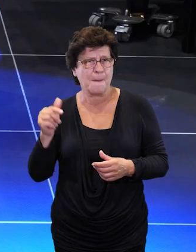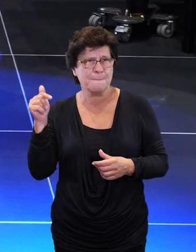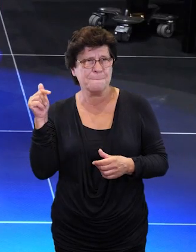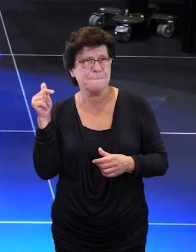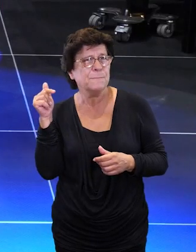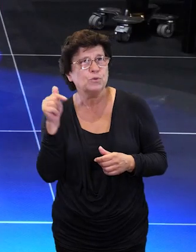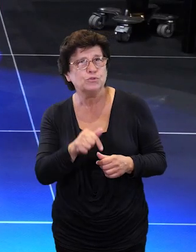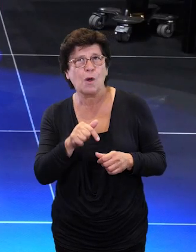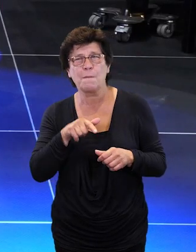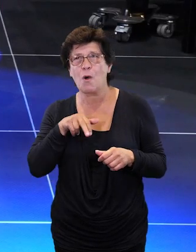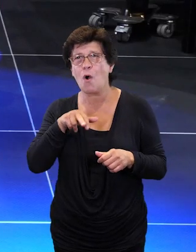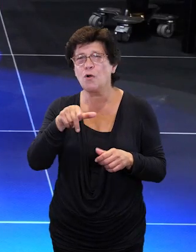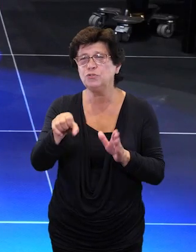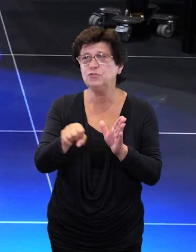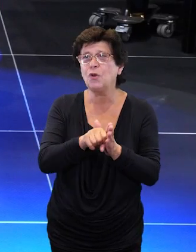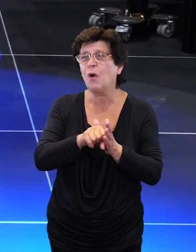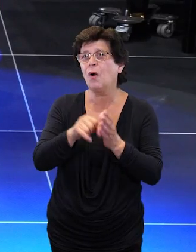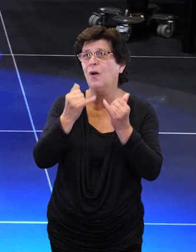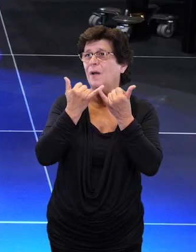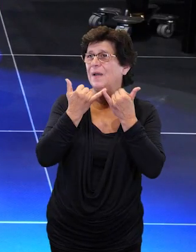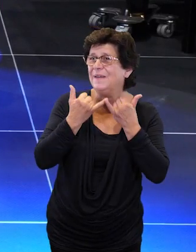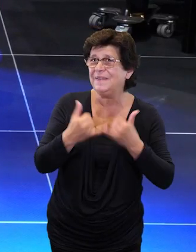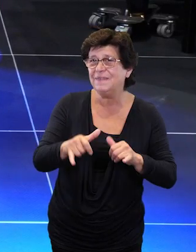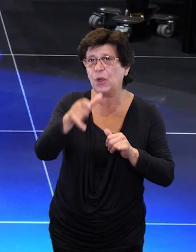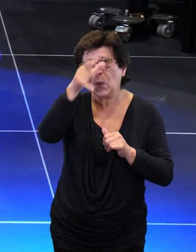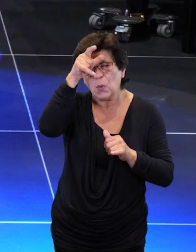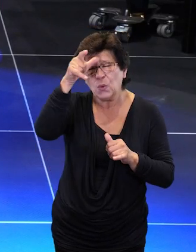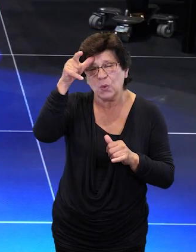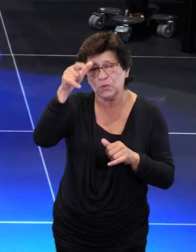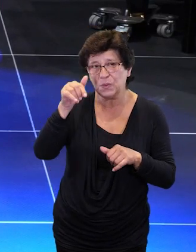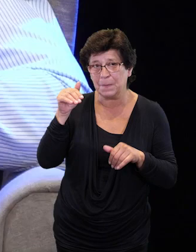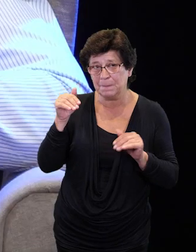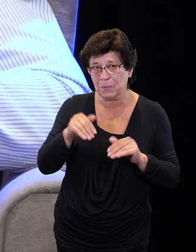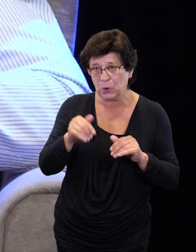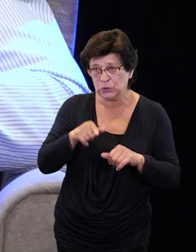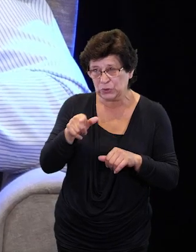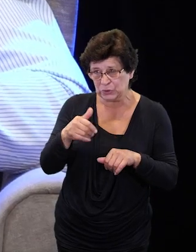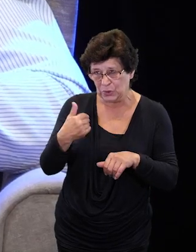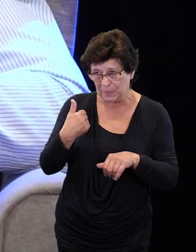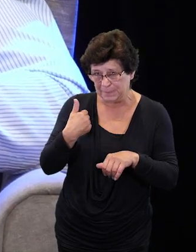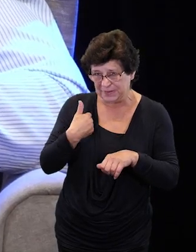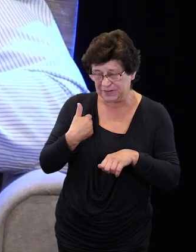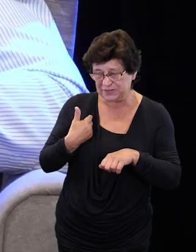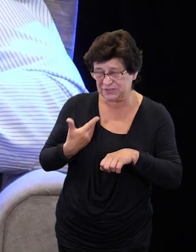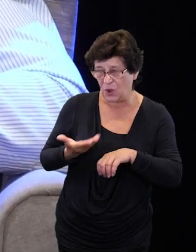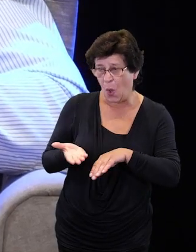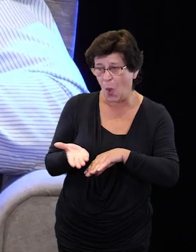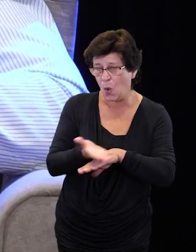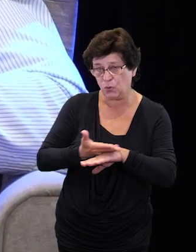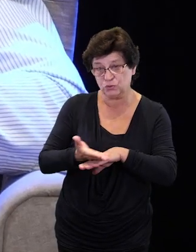które niestety, wiemy na pewno, że są albo oszustwem, albo czymś na granicy placebo, co nie musi kosztować 800 złotych